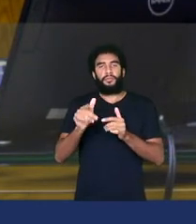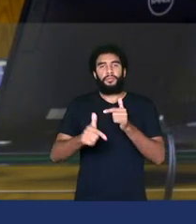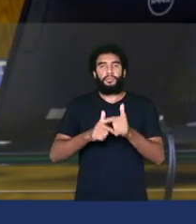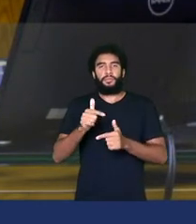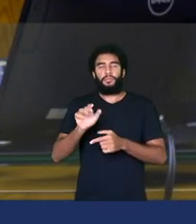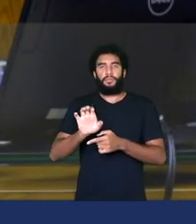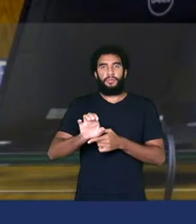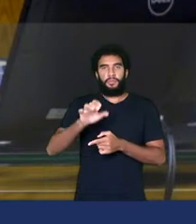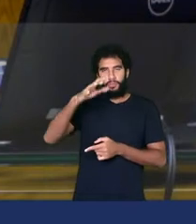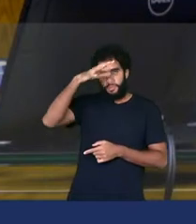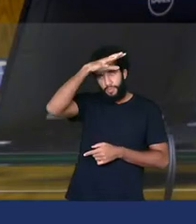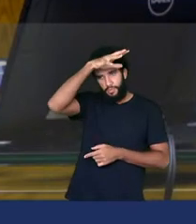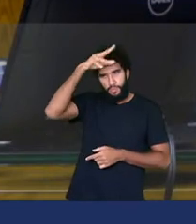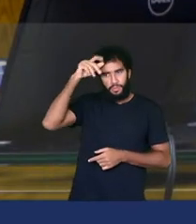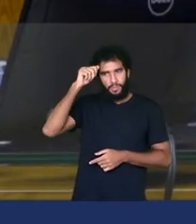AMAZONAS. E AGORA, COM